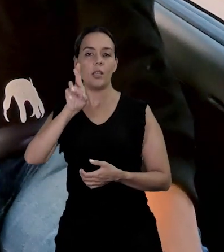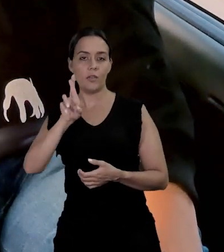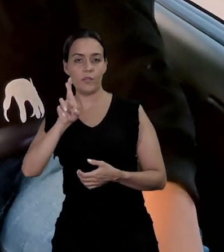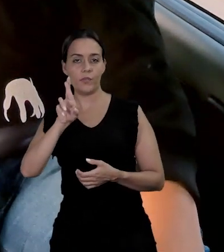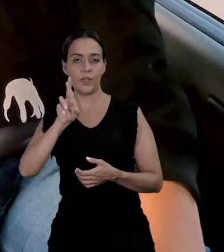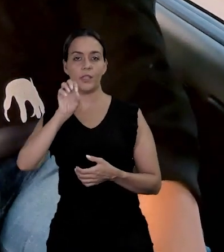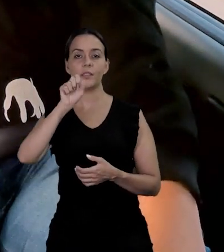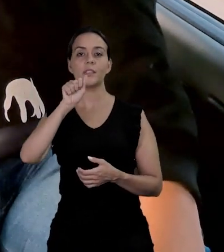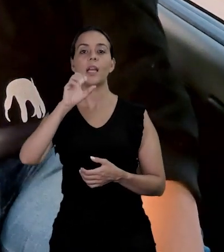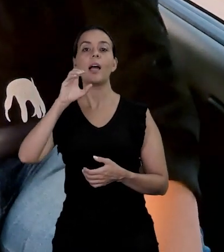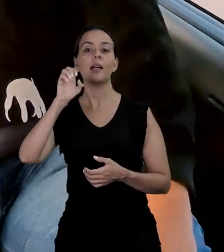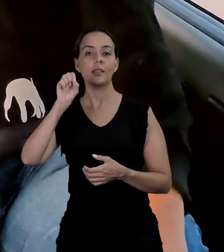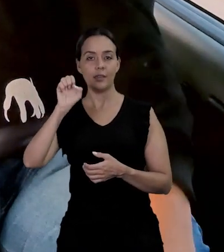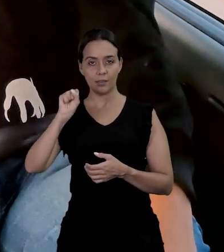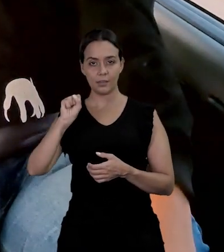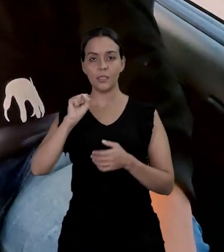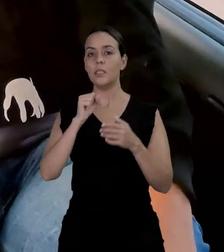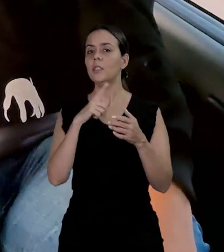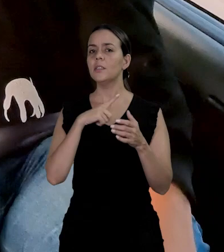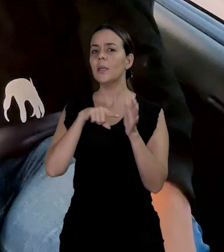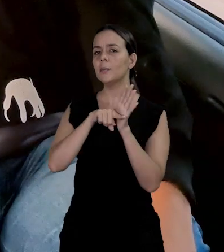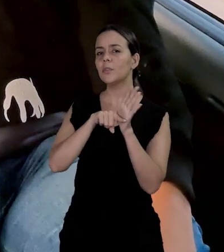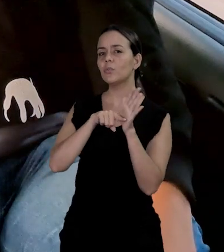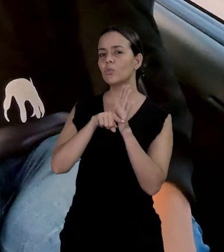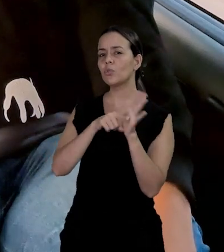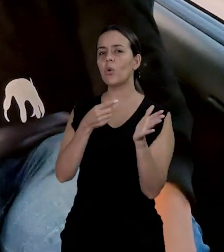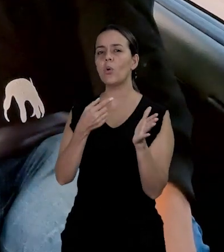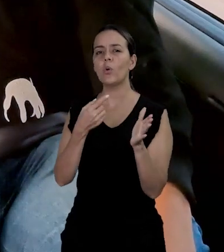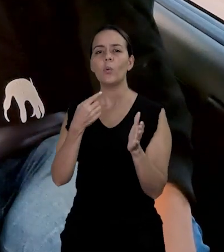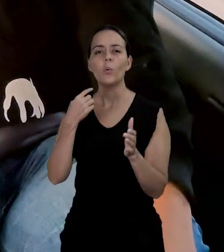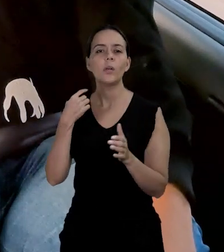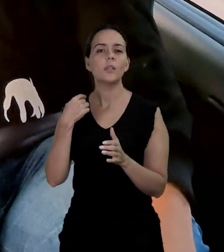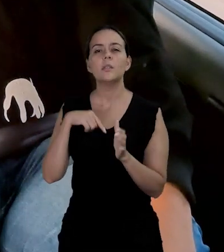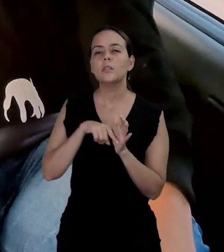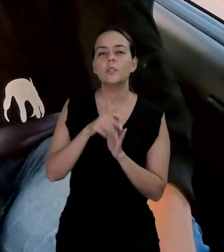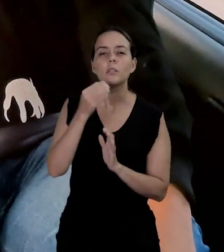ou de outros cientistas americanos, europeus,